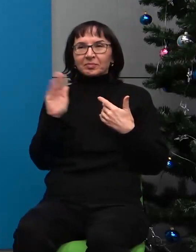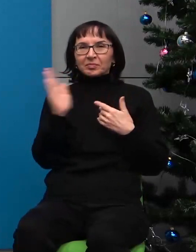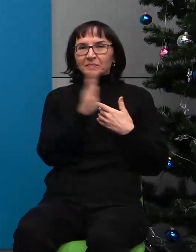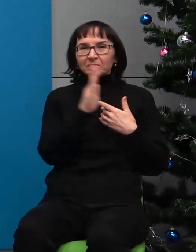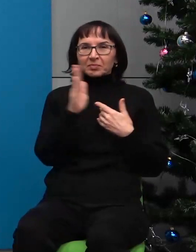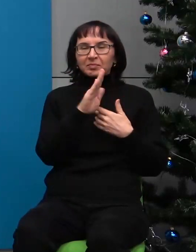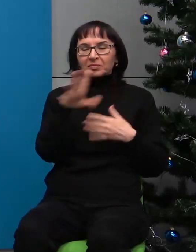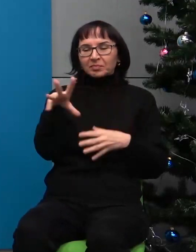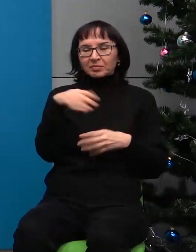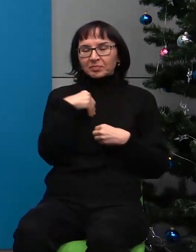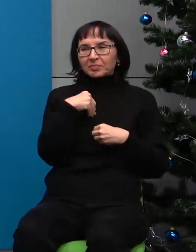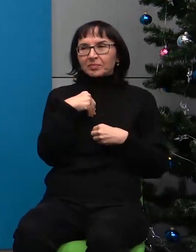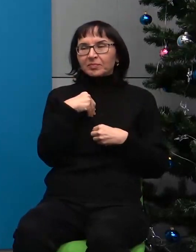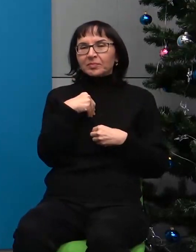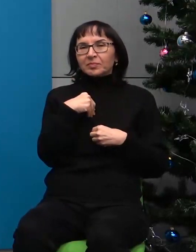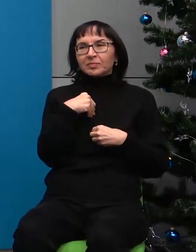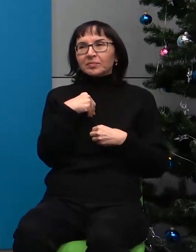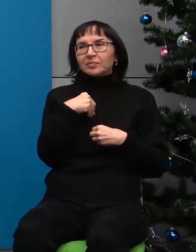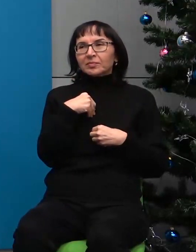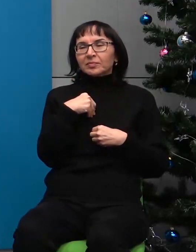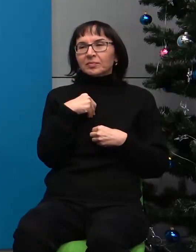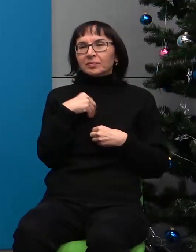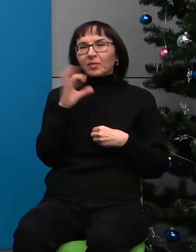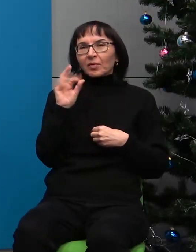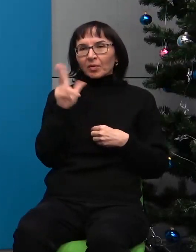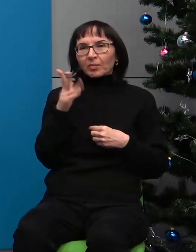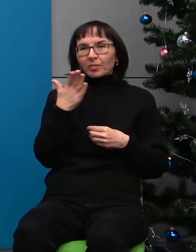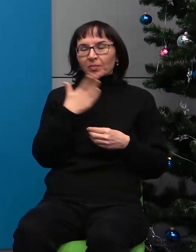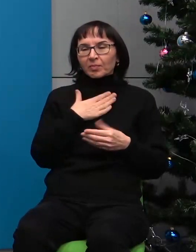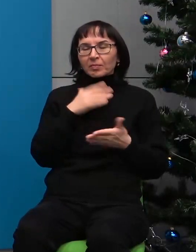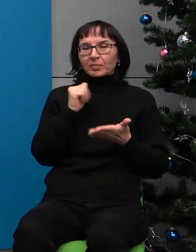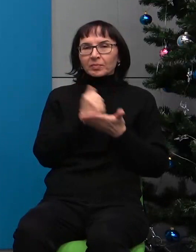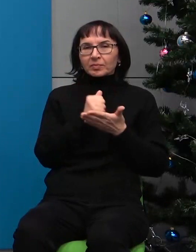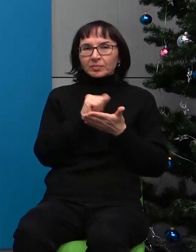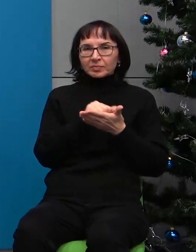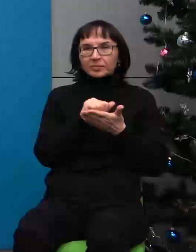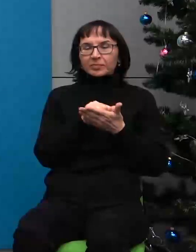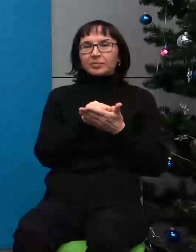Ale po prostu stwierdziłem, mam wydawcę, który chce to wydać,